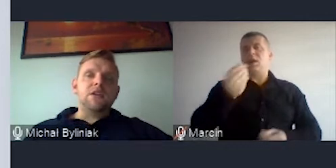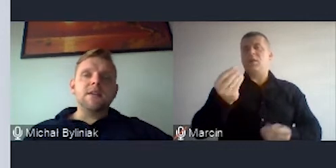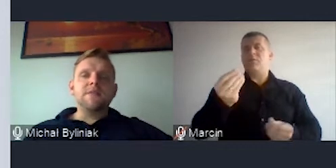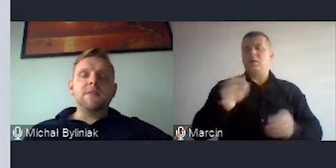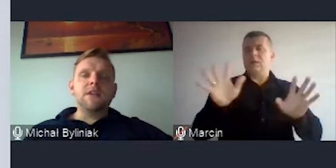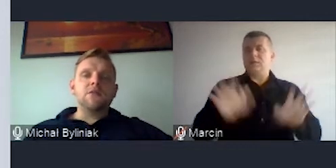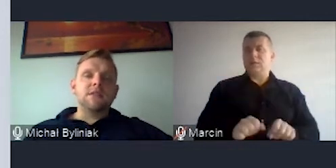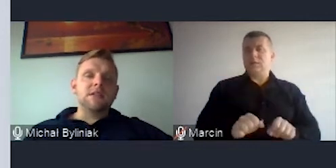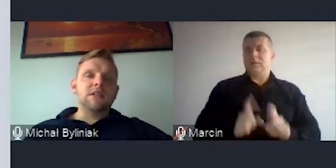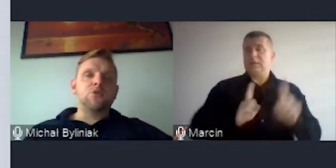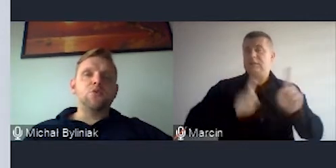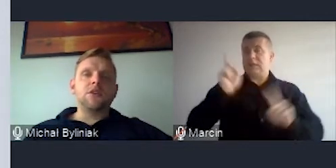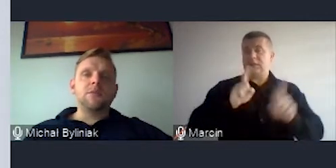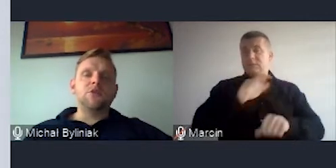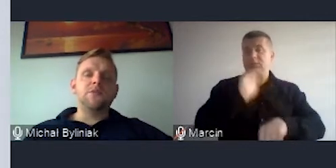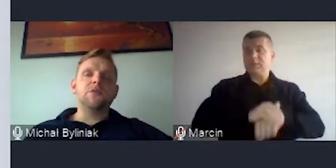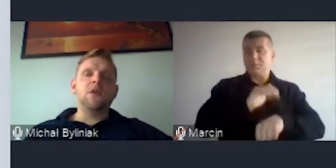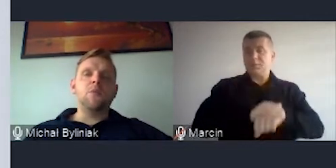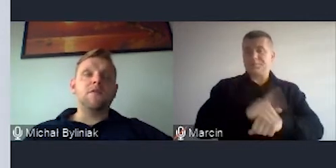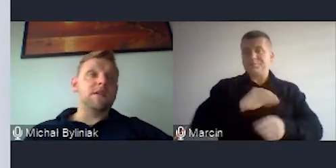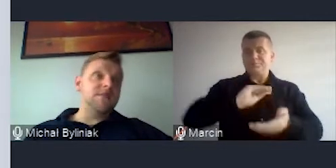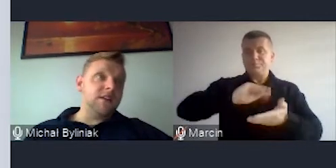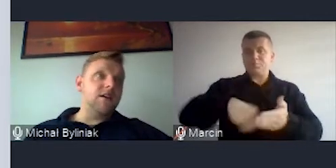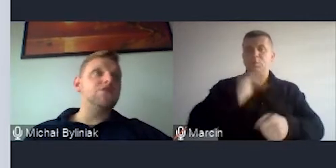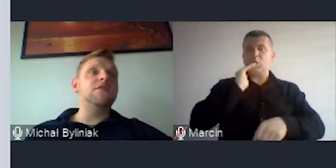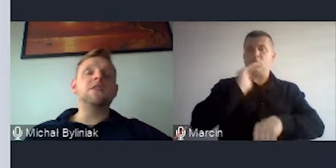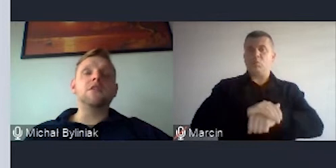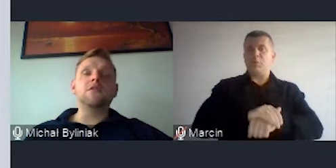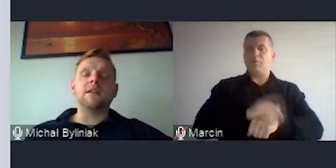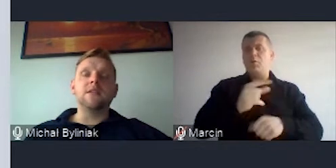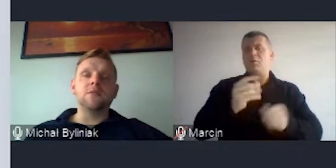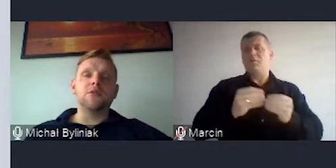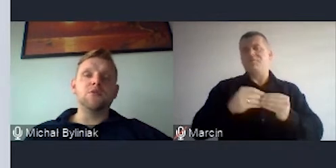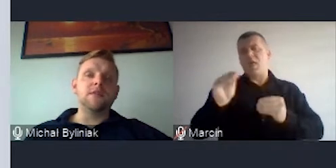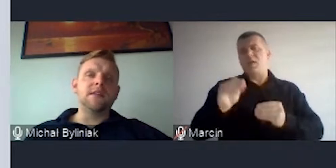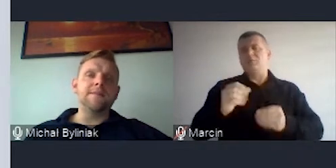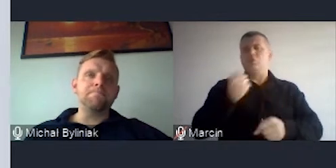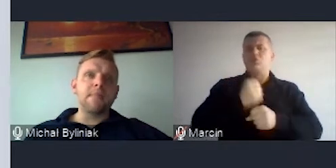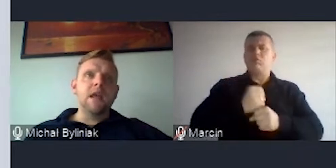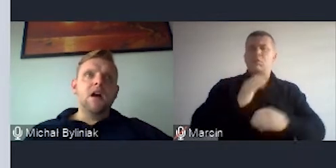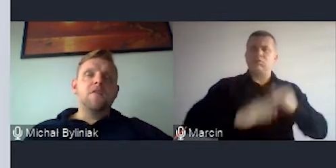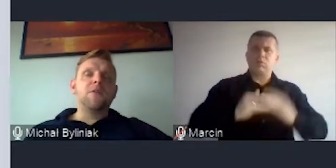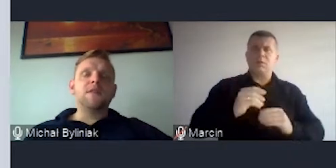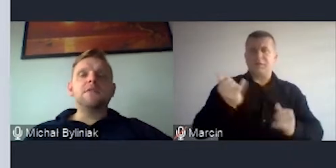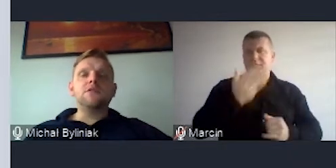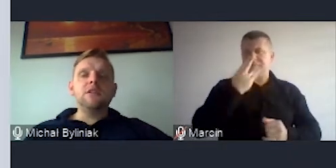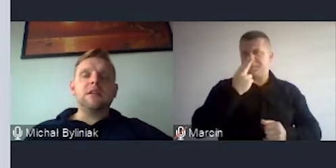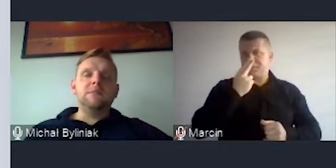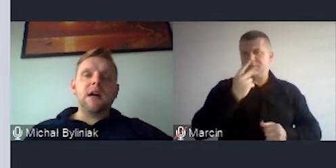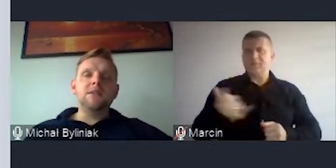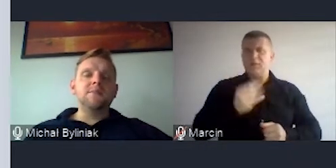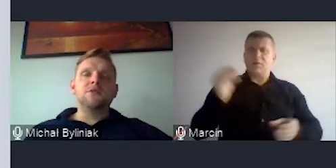Czasem zamawiający, który podpisuje umowę – zwykle chodzi o większe kontrakty na roboty budowlane, wprowadza do nich taki mechanizm,